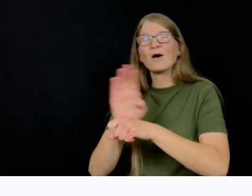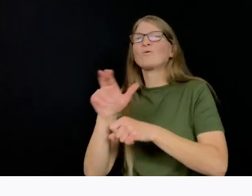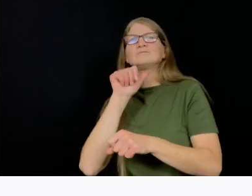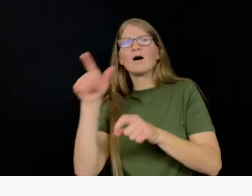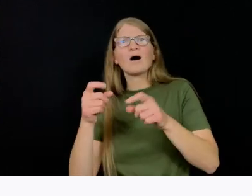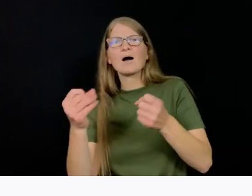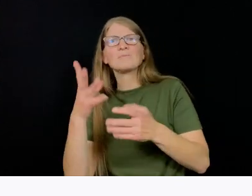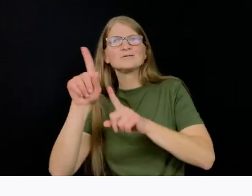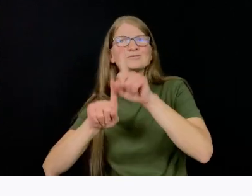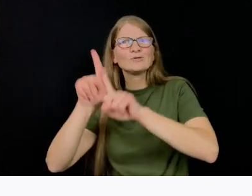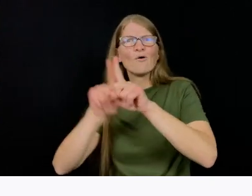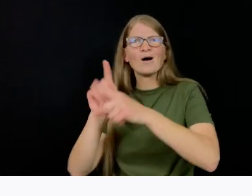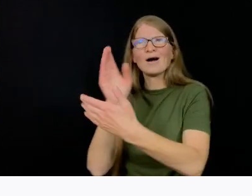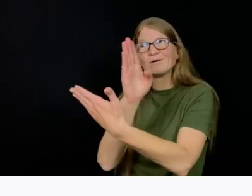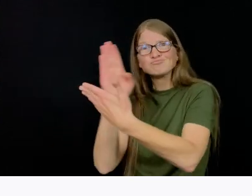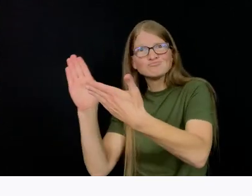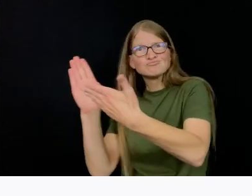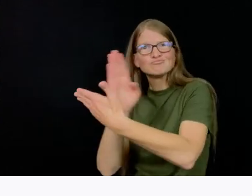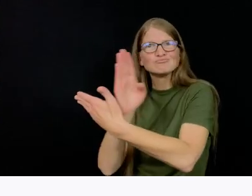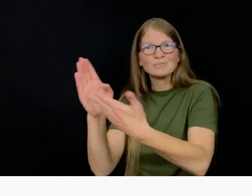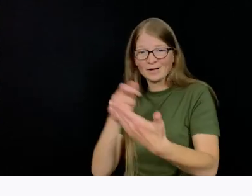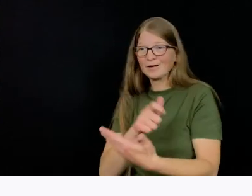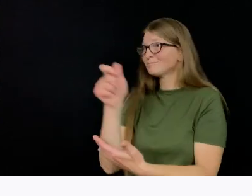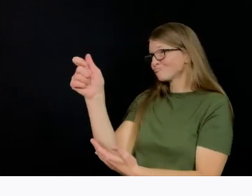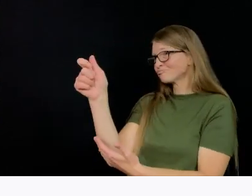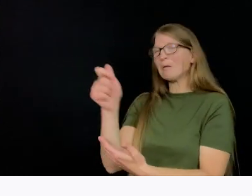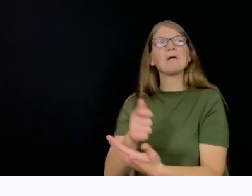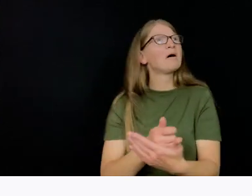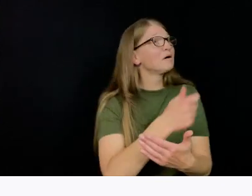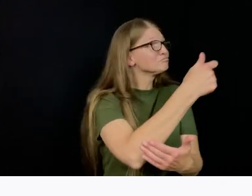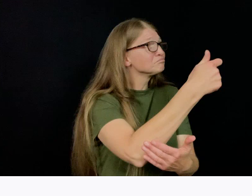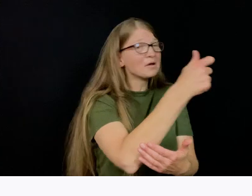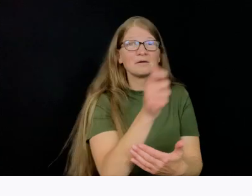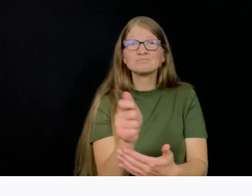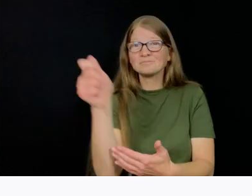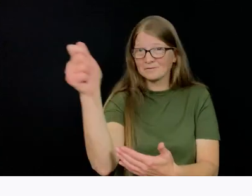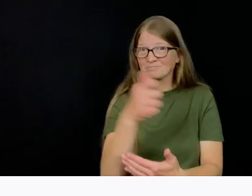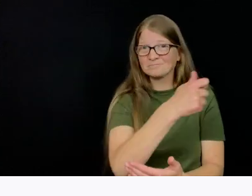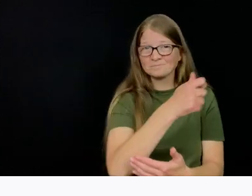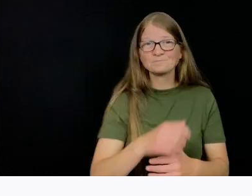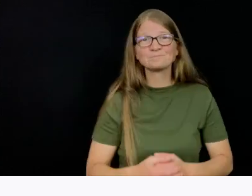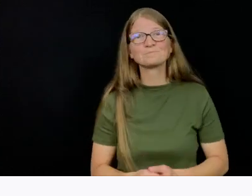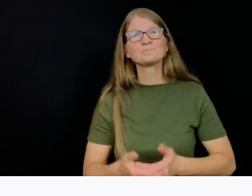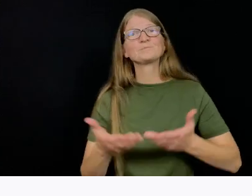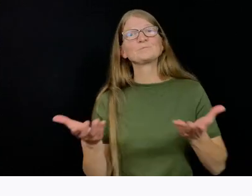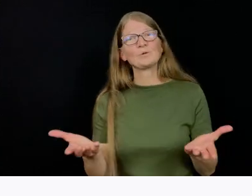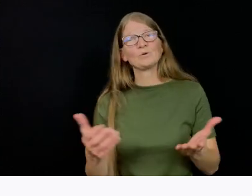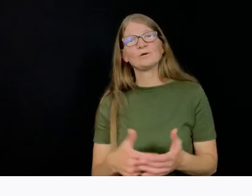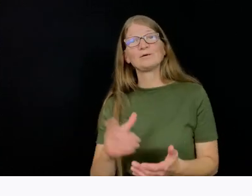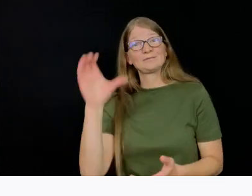فقط من خلال توجيه الكاميرا سواء كنتم تكتبون أو تستخدمون صوتكم